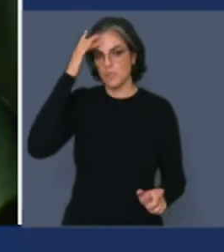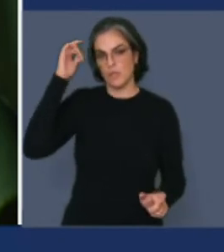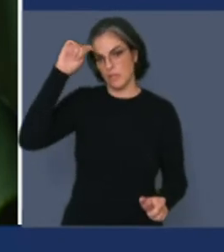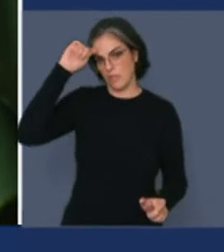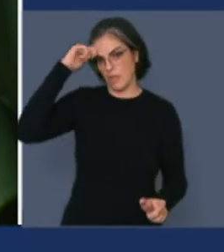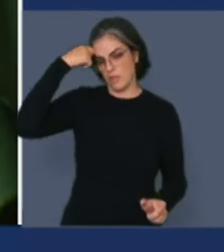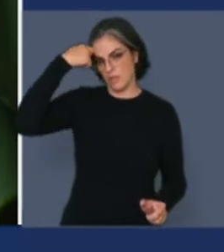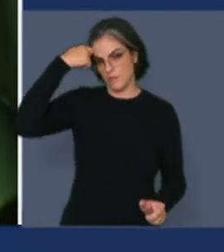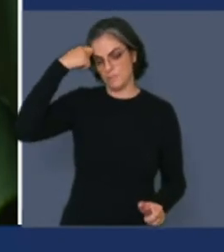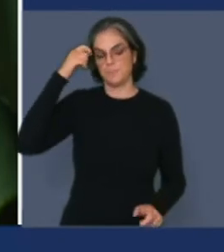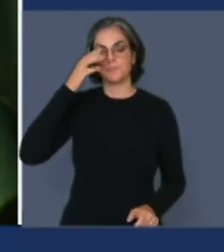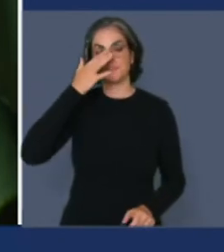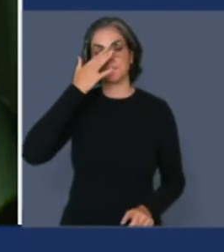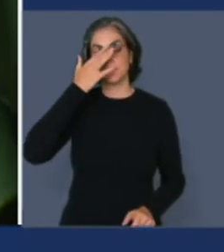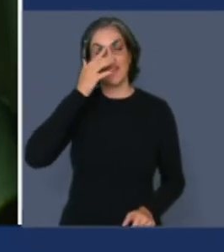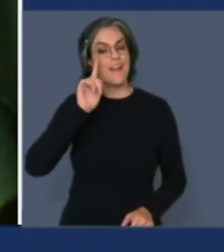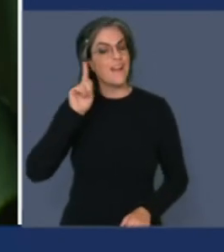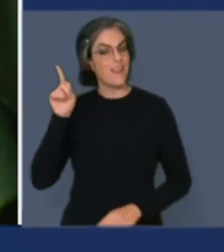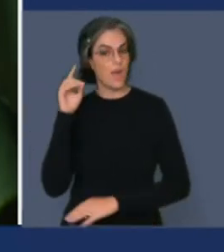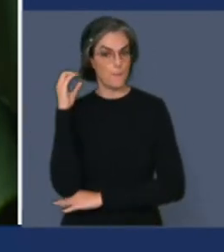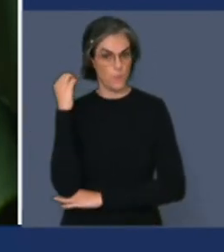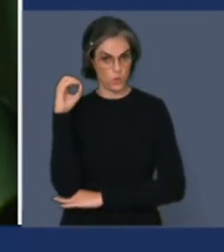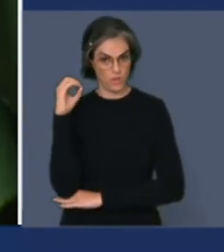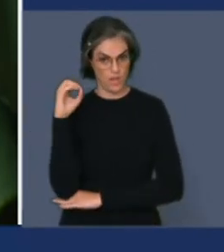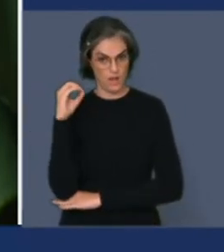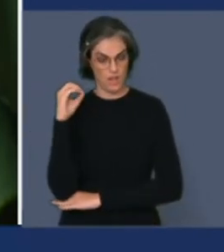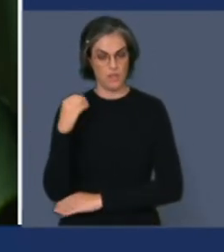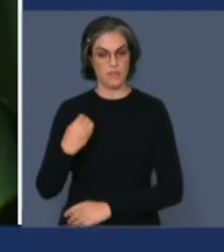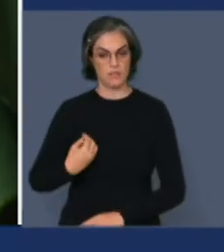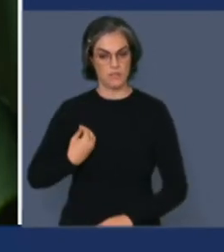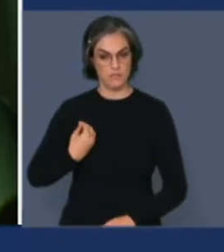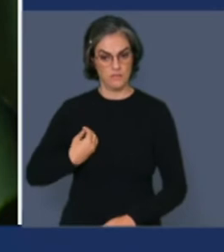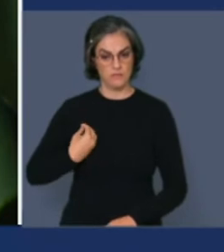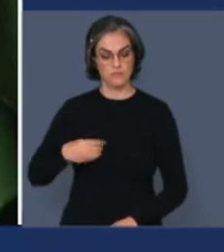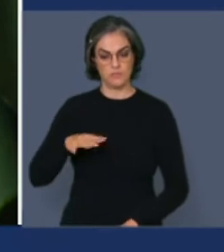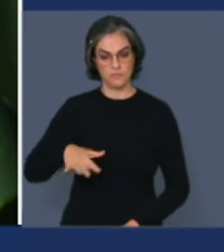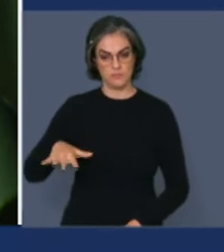LÁ EM PORTO ALEGRE, QUE ATENDIA PORTO ALEGRE, E VIAMÃ O, ERA UM DESSES. FILIADO A